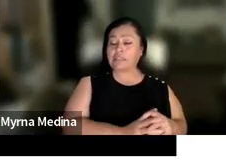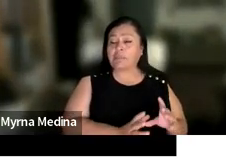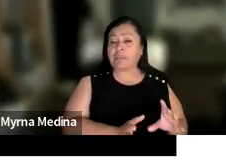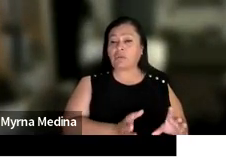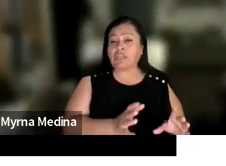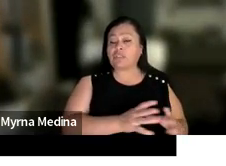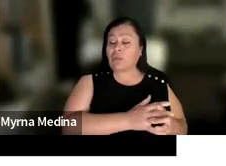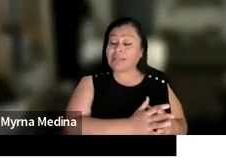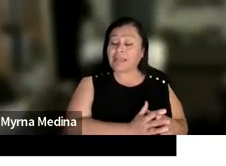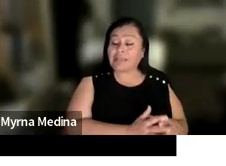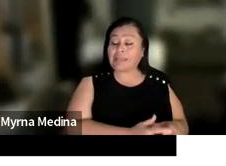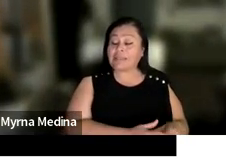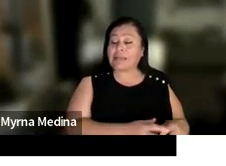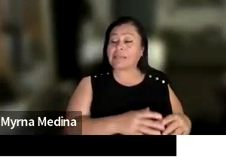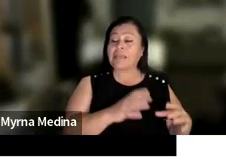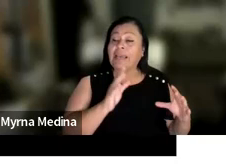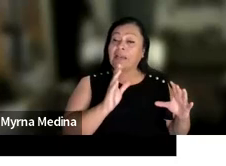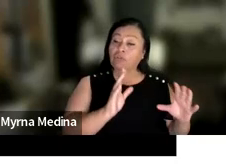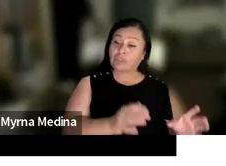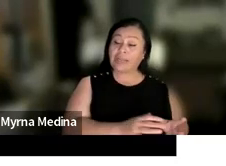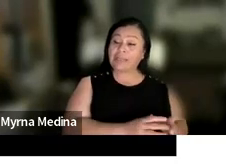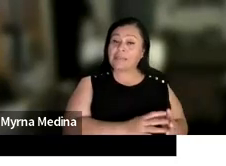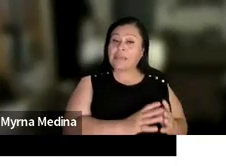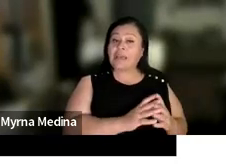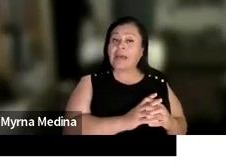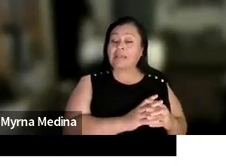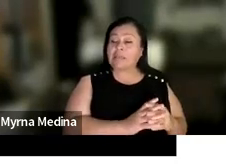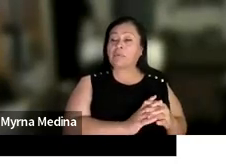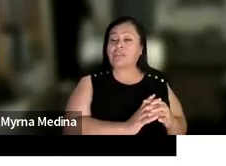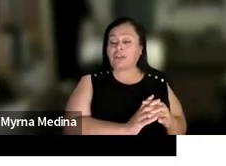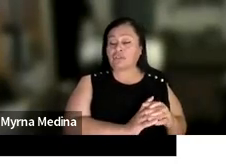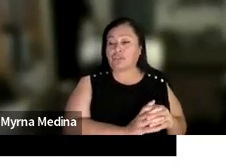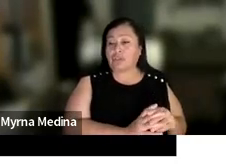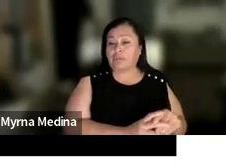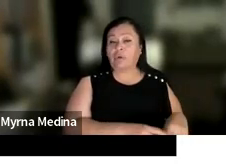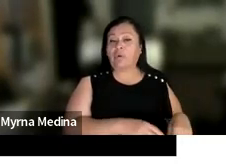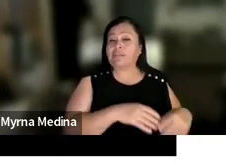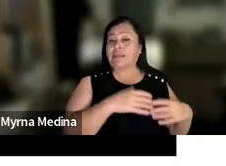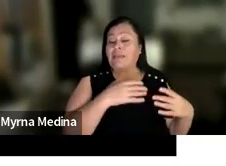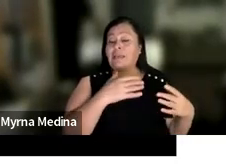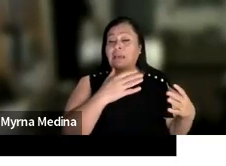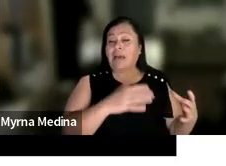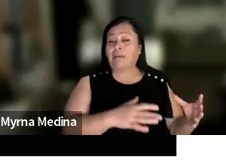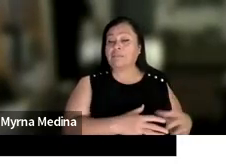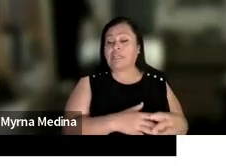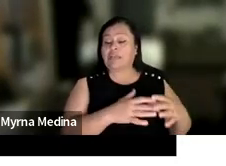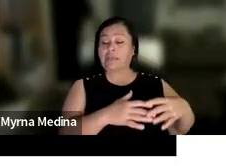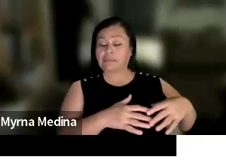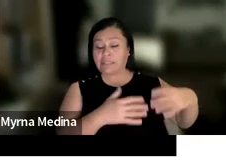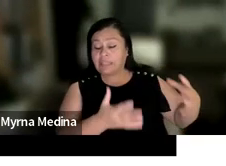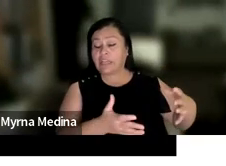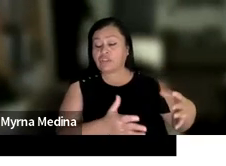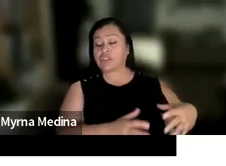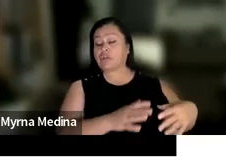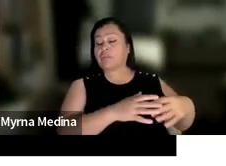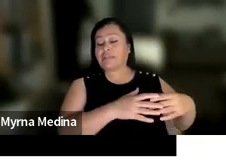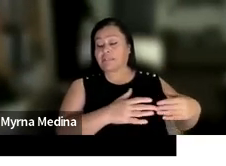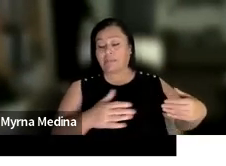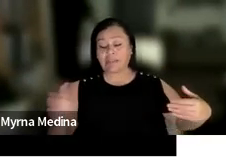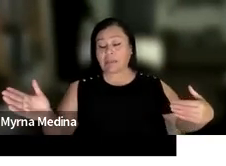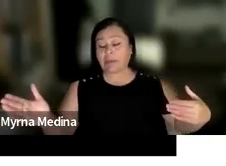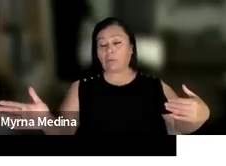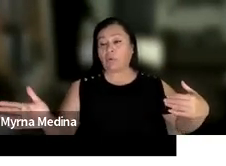Bueno, como les dije, la retinutis pimentosa es una de las características en los 3 tipos de astros.